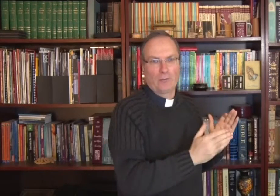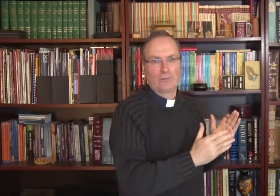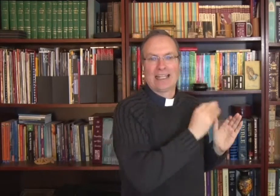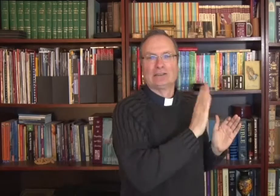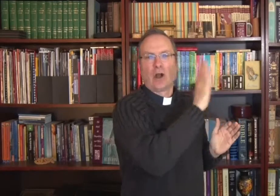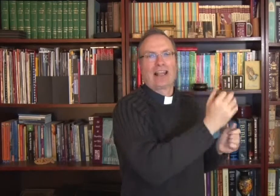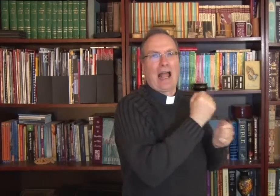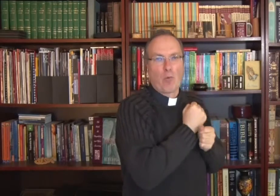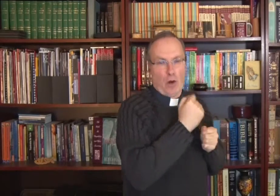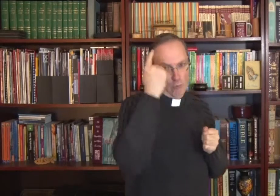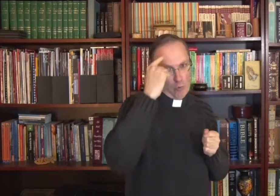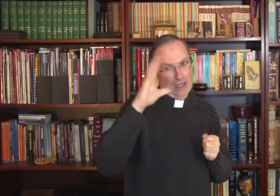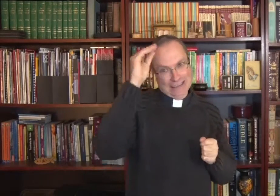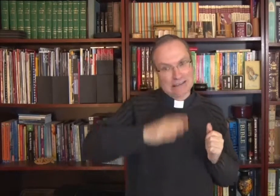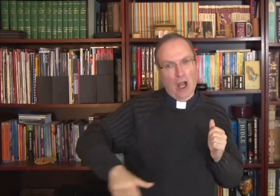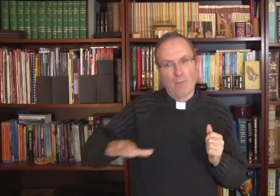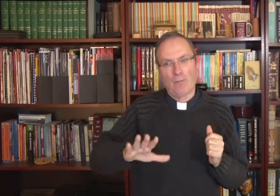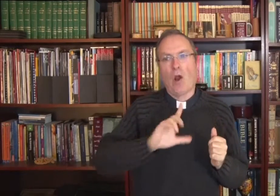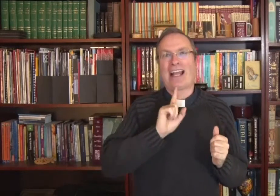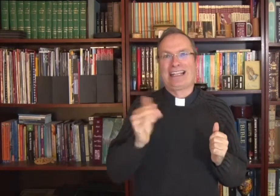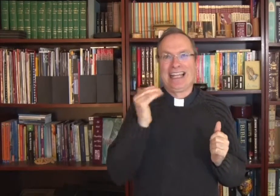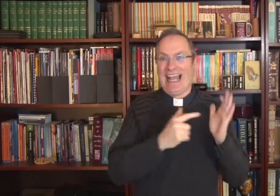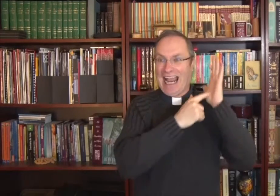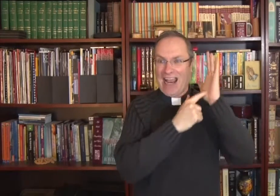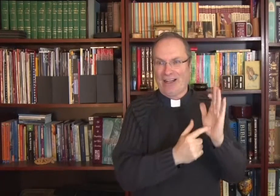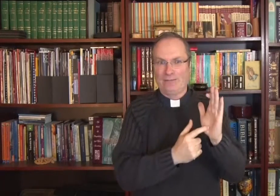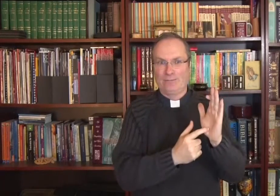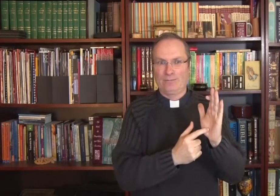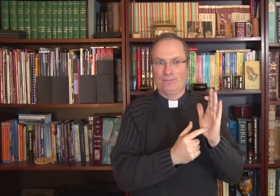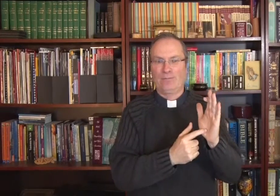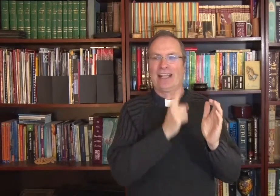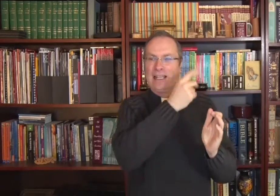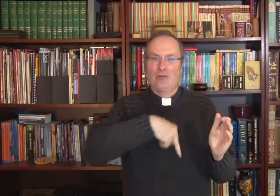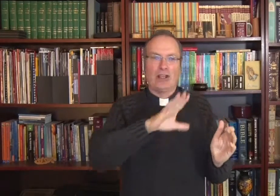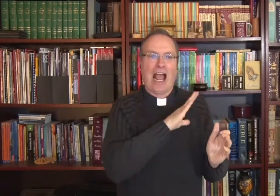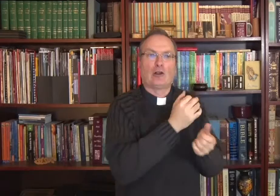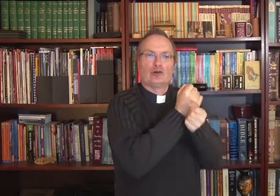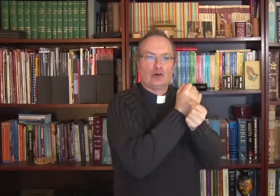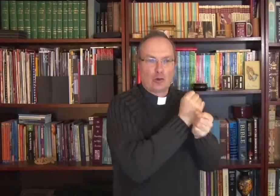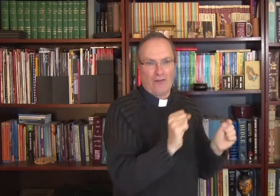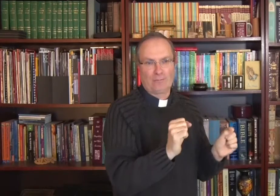et son amour pour les hommes ont été révélés, il nous a sauvés.